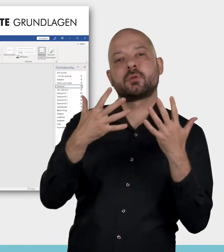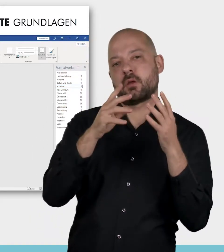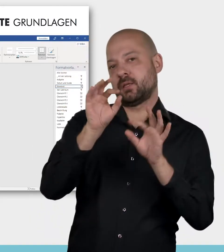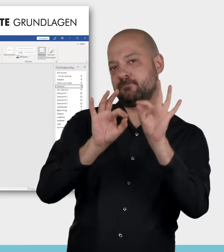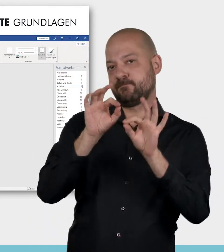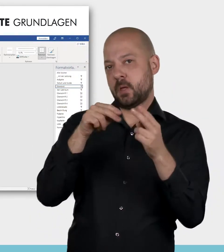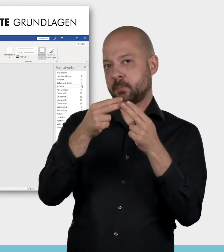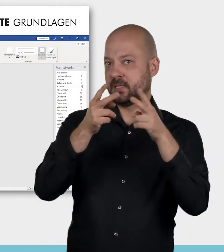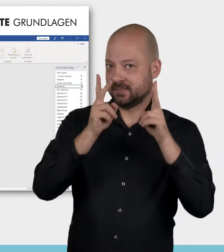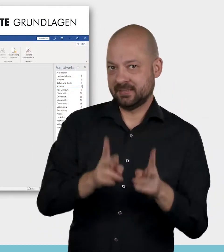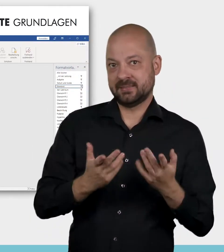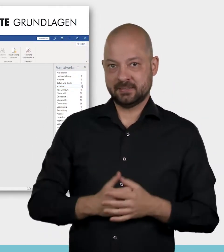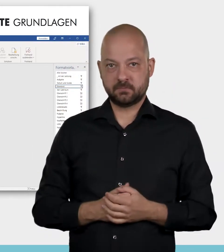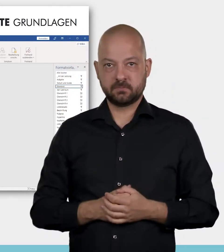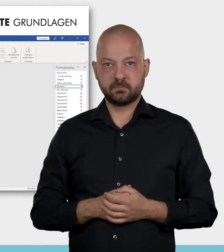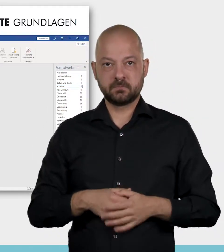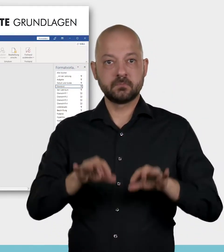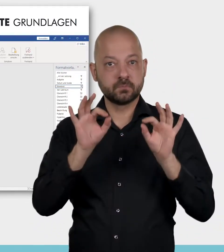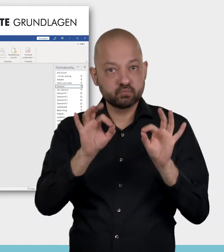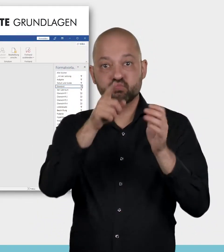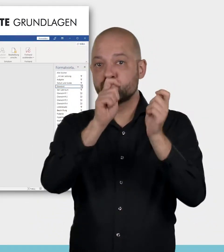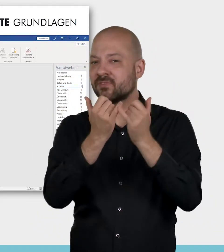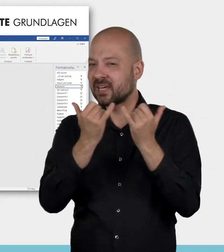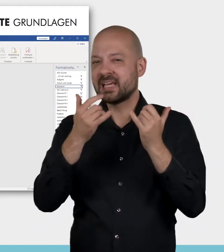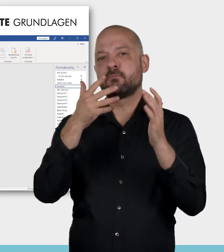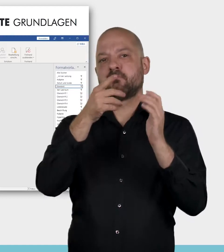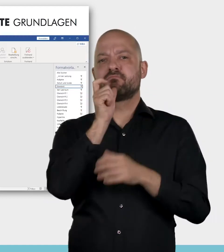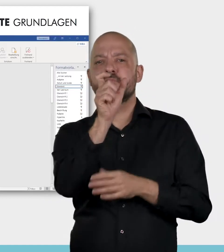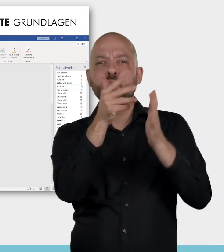Diese ändern Sie unter dem Menüpunkt „Überprüfen“ > „Sprache“.